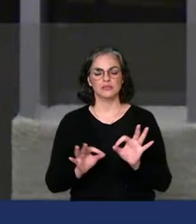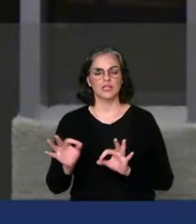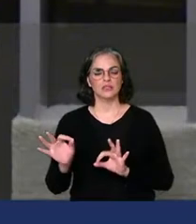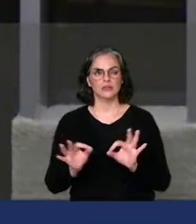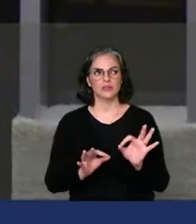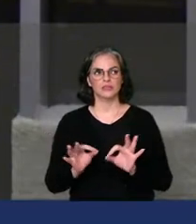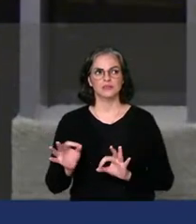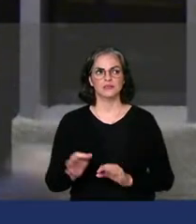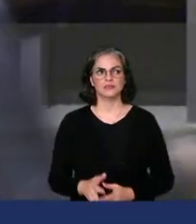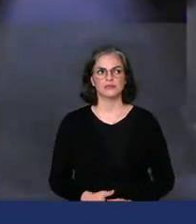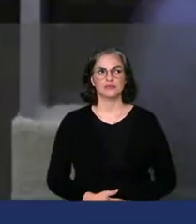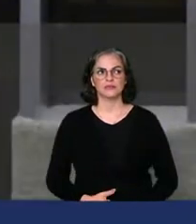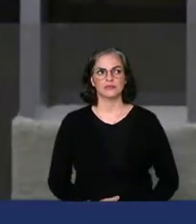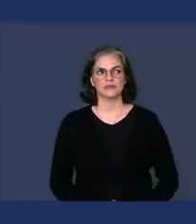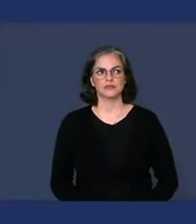SE ENQUADRA PREFERENTE PREFERENTEMENTE DENTRO DOS